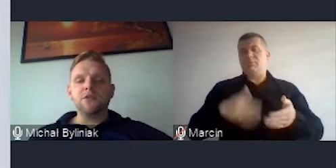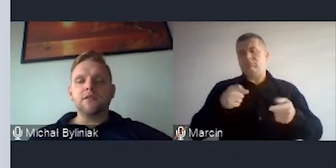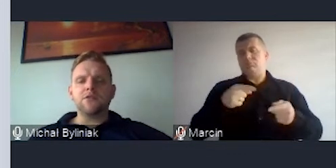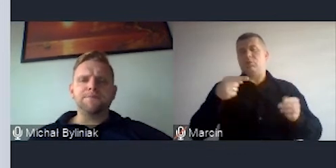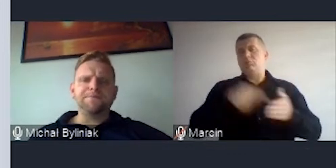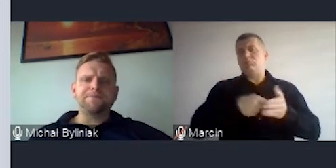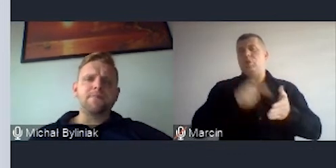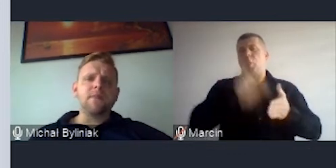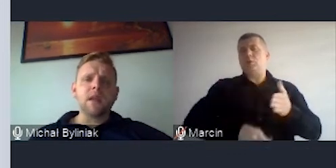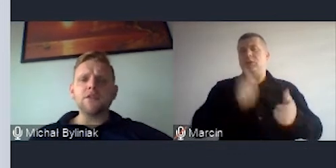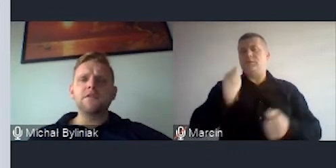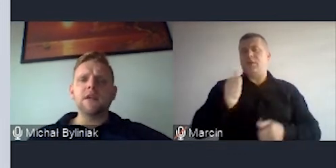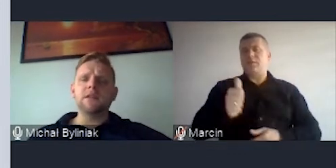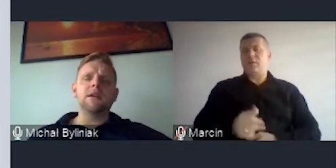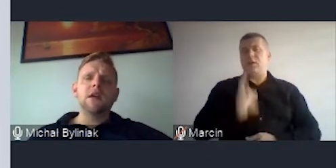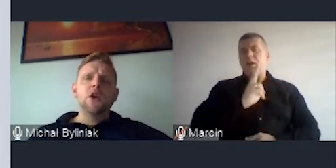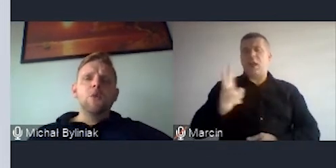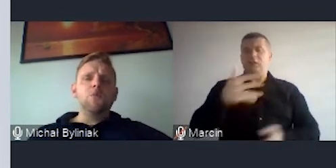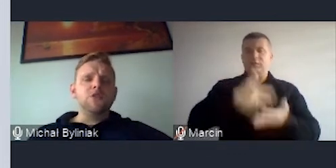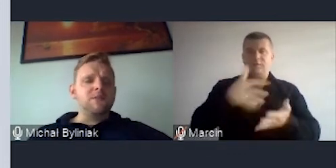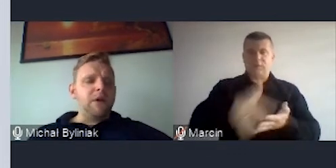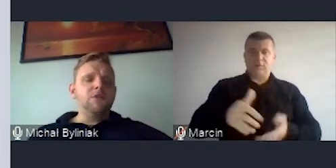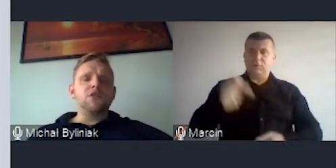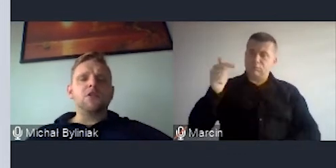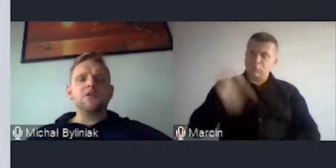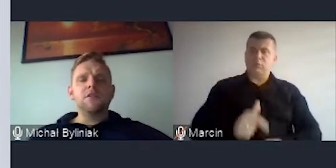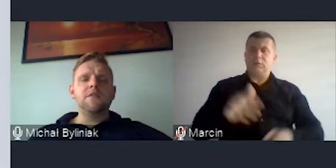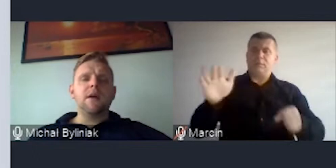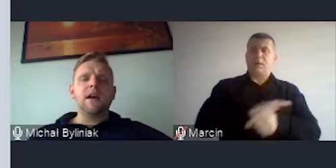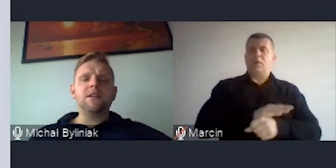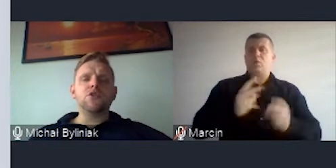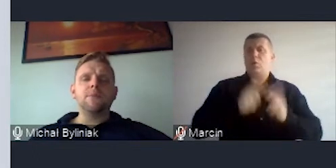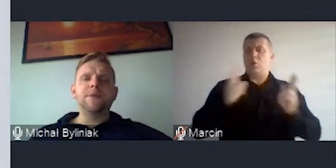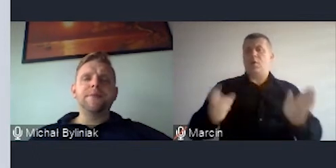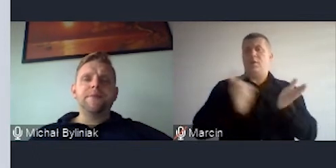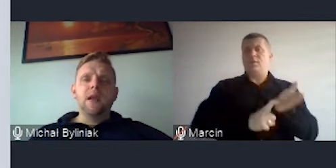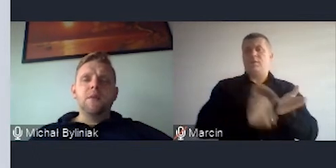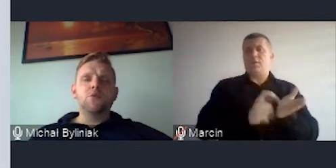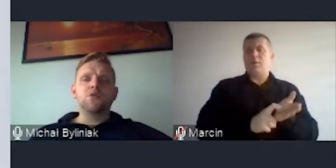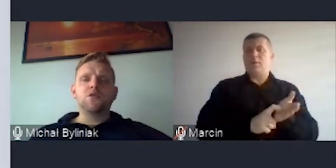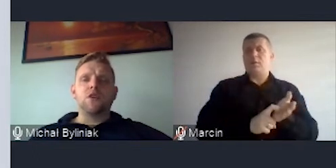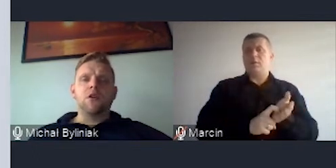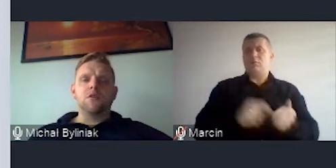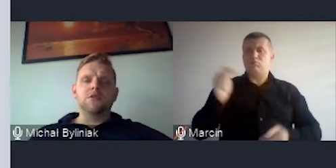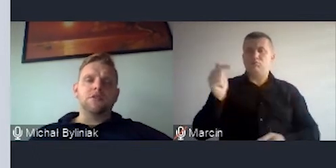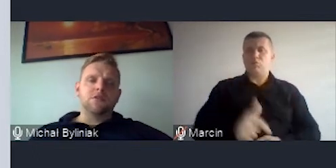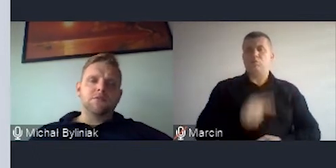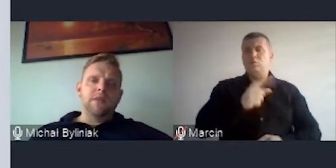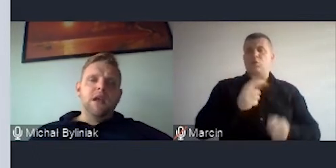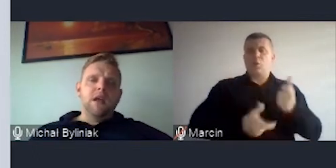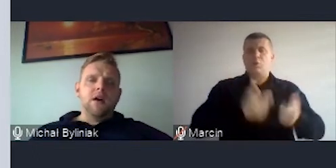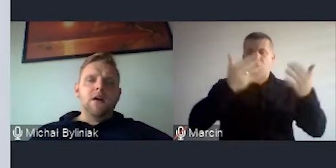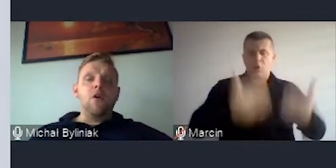ponieważ każdy wydatek musi spełnić określone wymagania, żeby móc go rozliczyć.